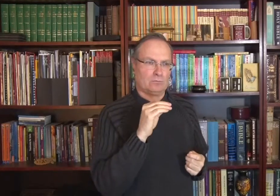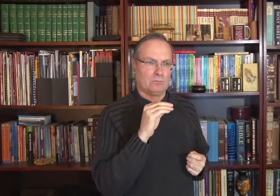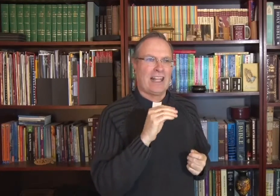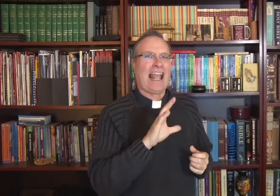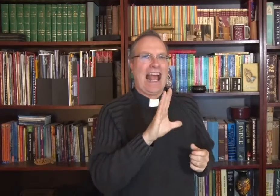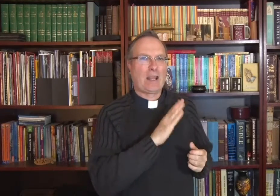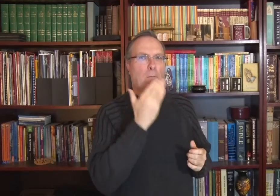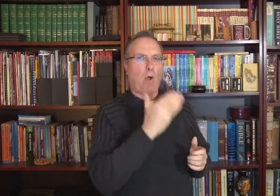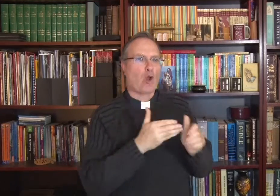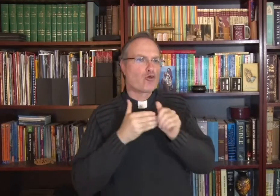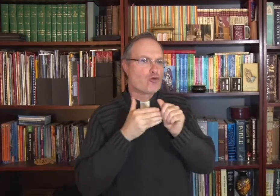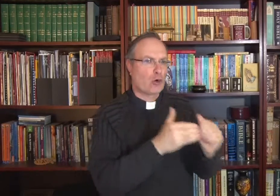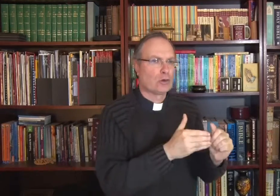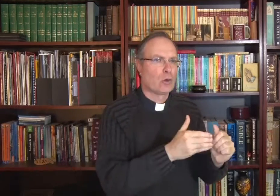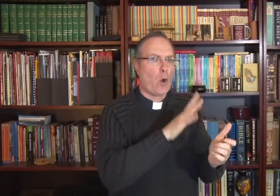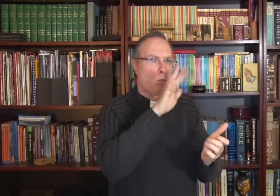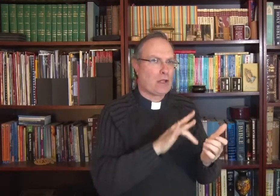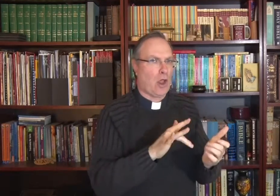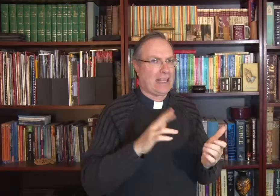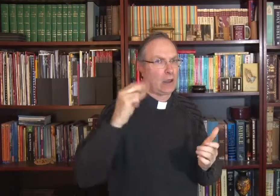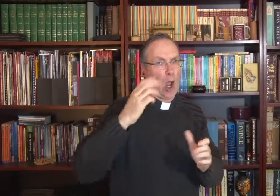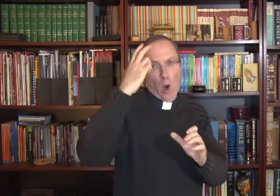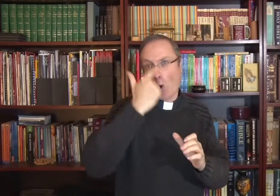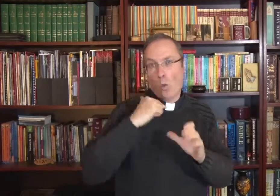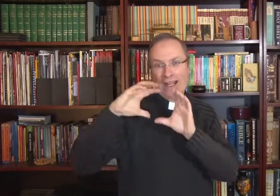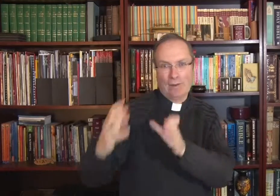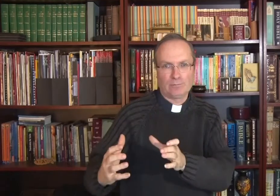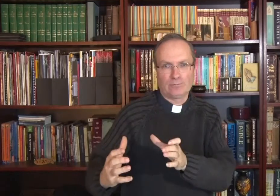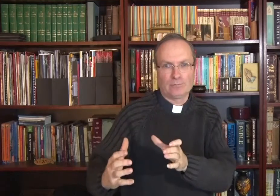Ayez une bonne conduite au milieu des non-croyants,